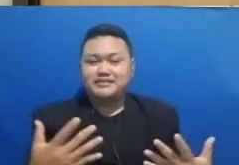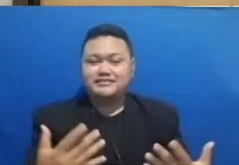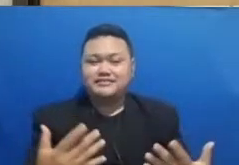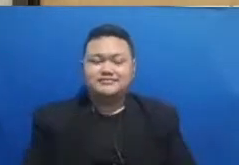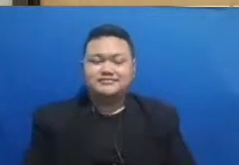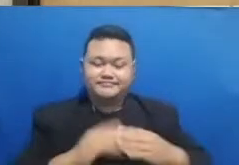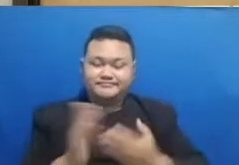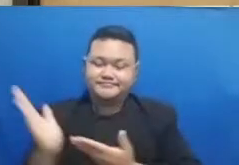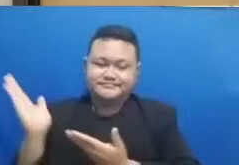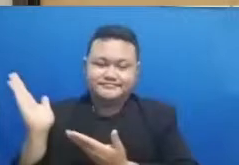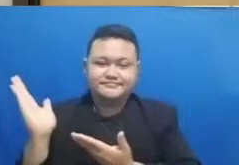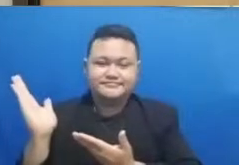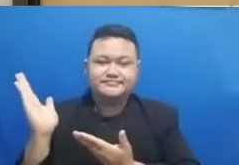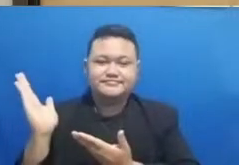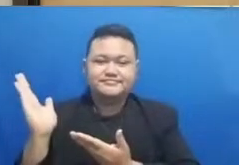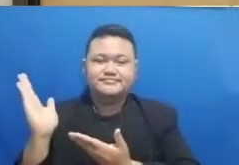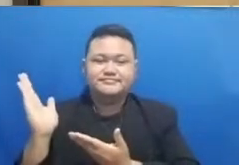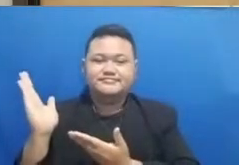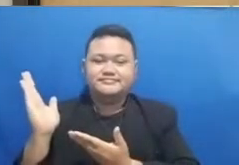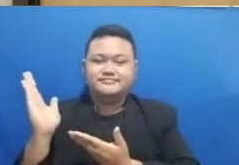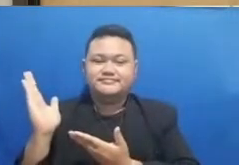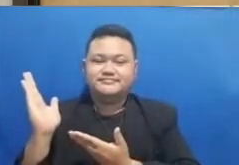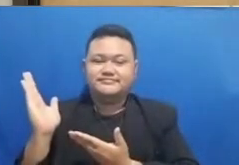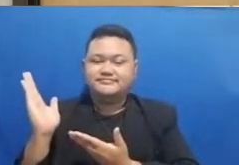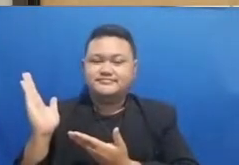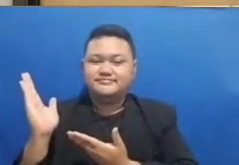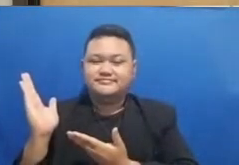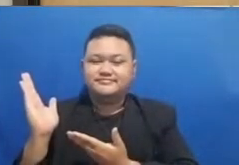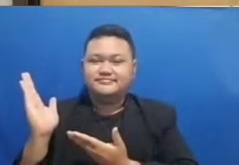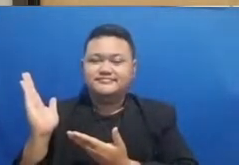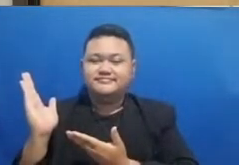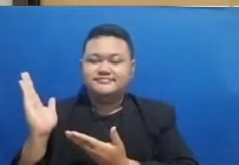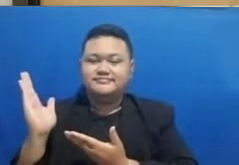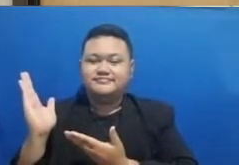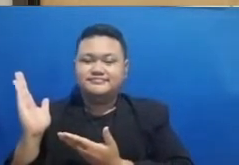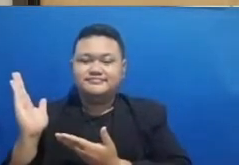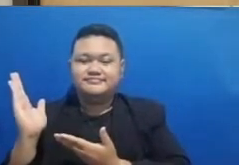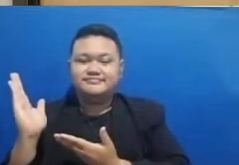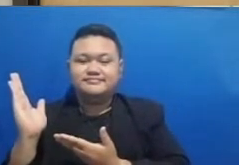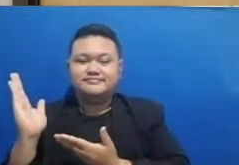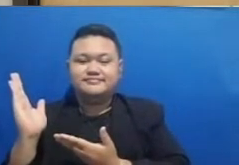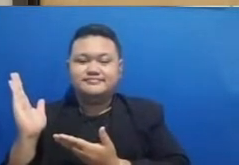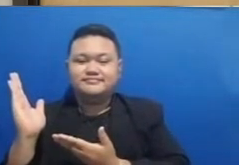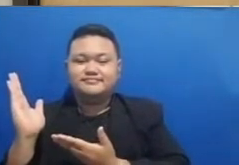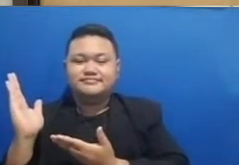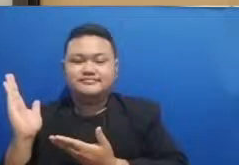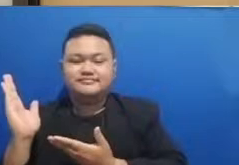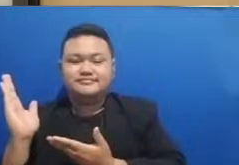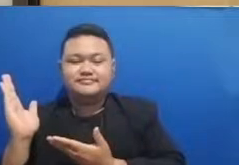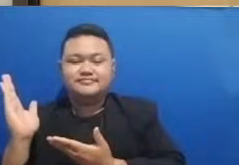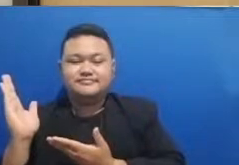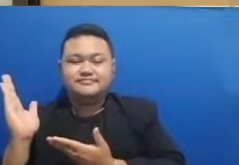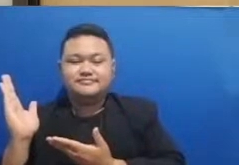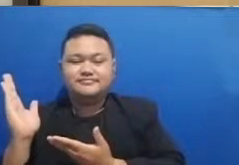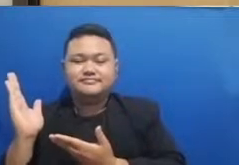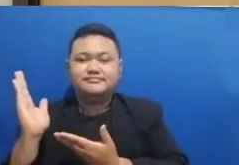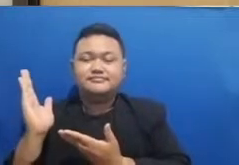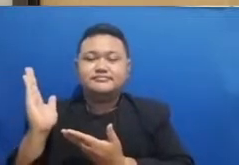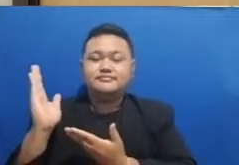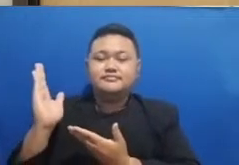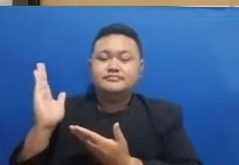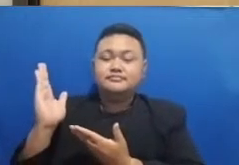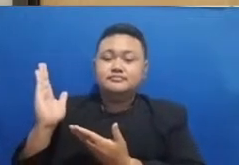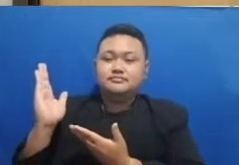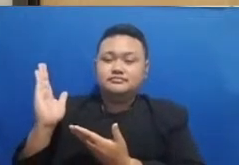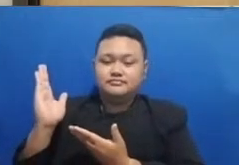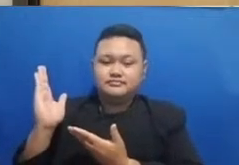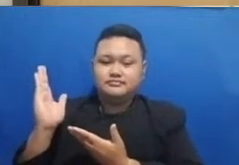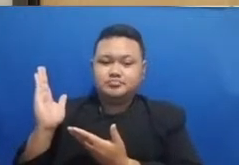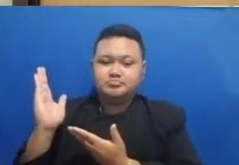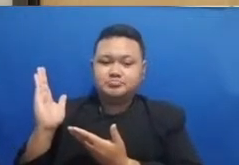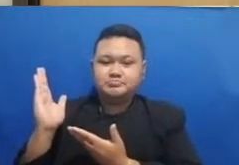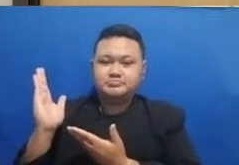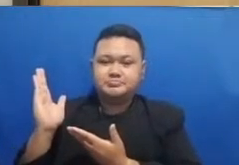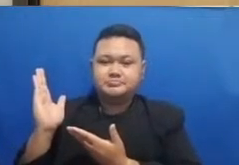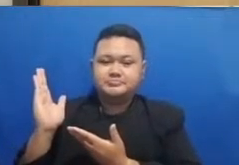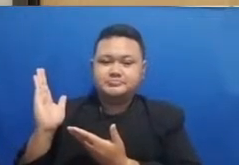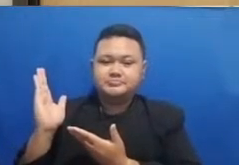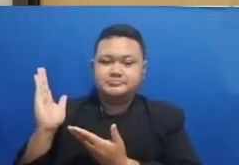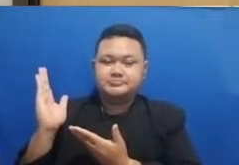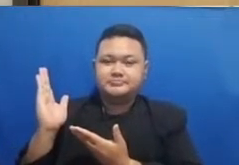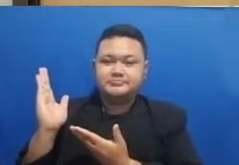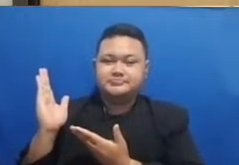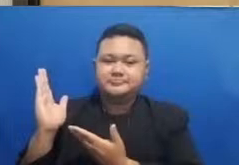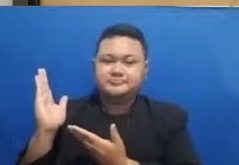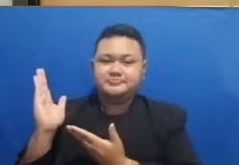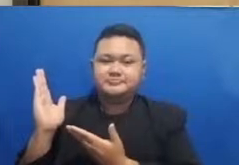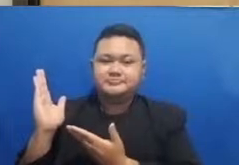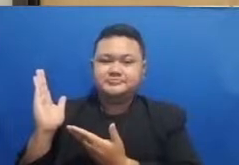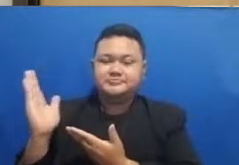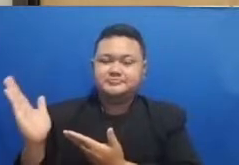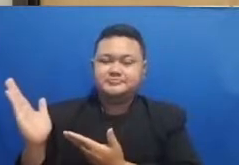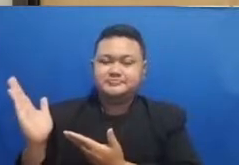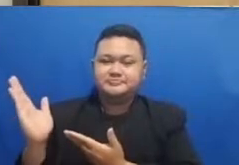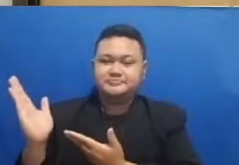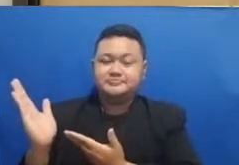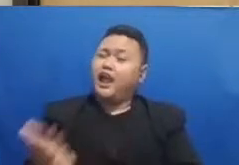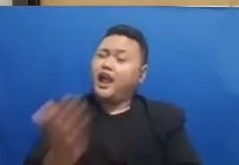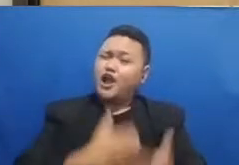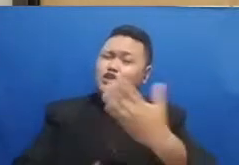yang sudah mencoba untuk menebak kata ini adalah silahkan Hai Meri gotong-royong hahaha itulah